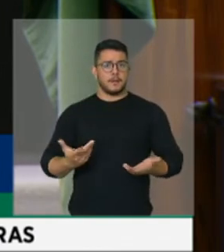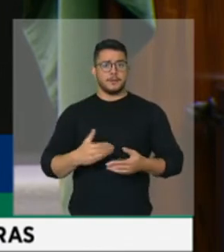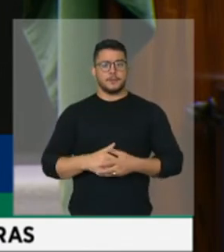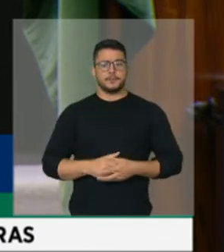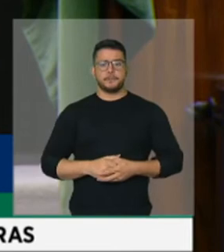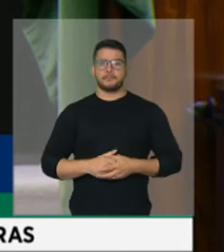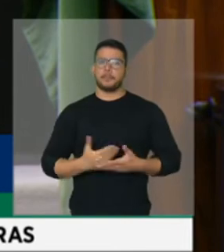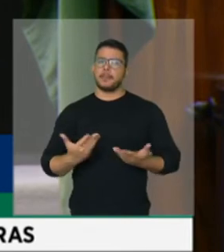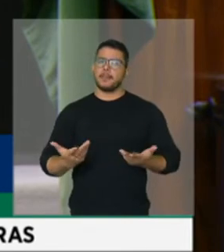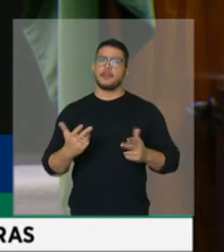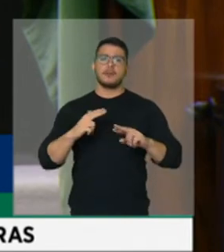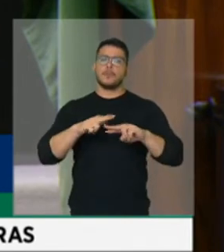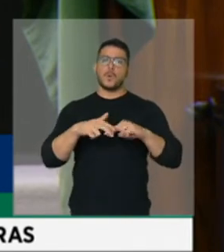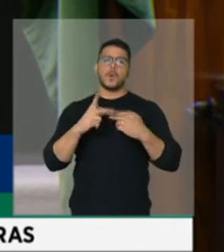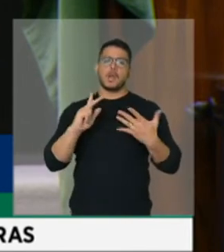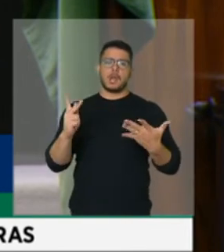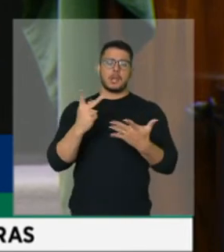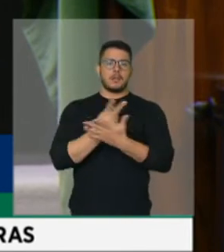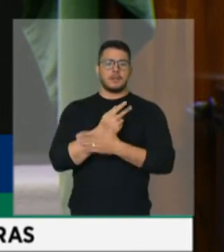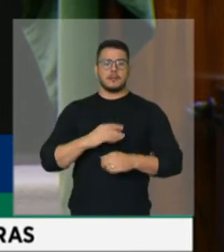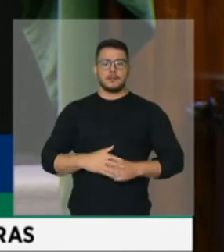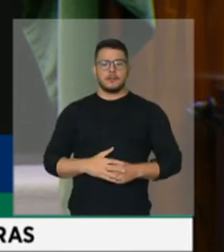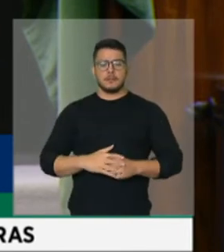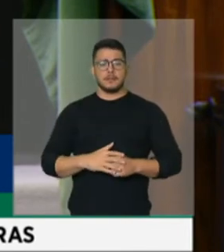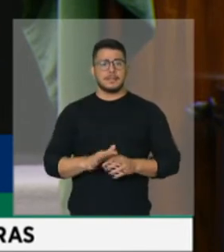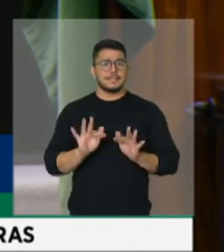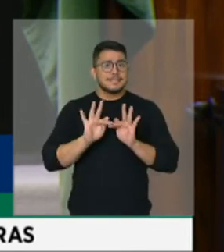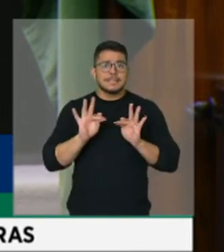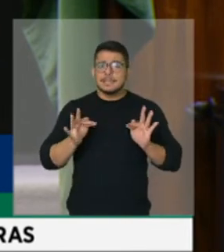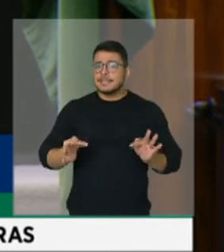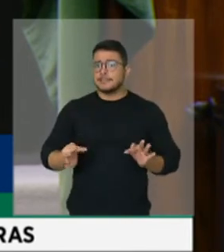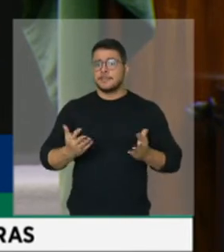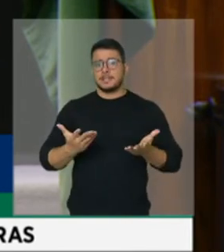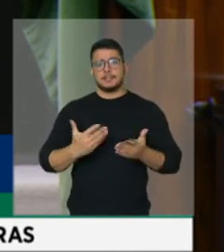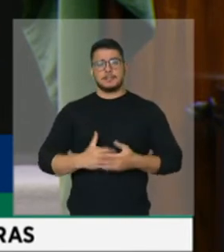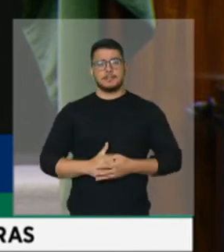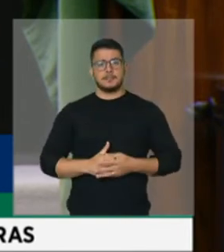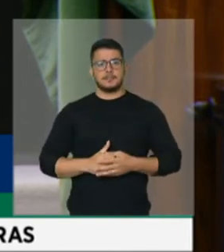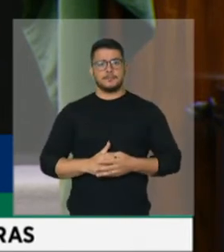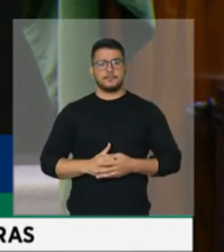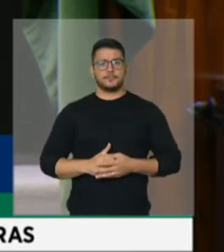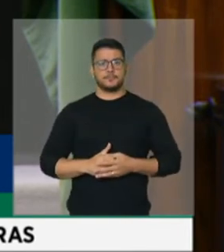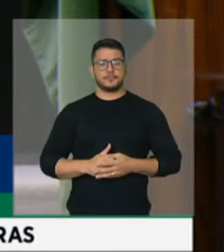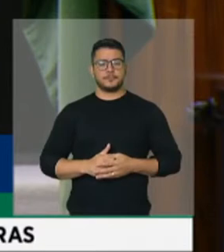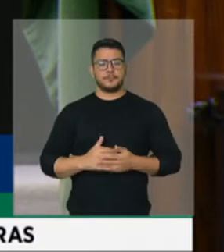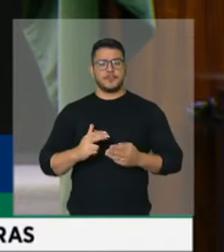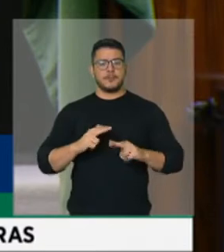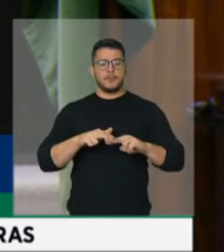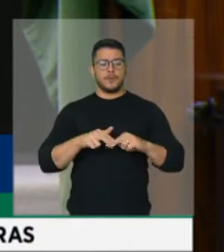ENERGIA DO AMAPÁ. A ÚLTIMA CONCESSIONÁRIA, DISTRIBUIDORA... ESTATAL DO